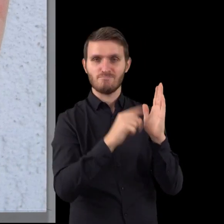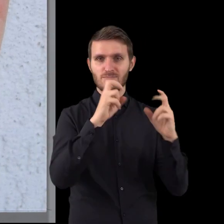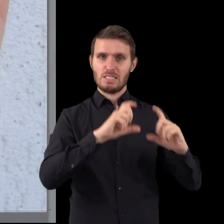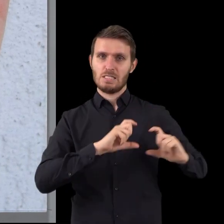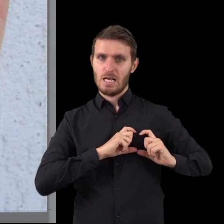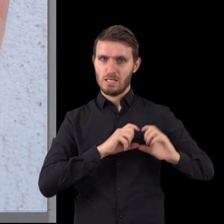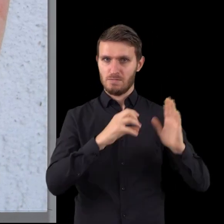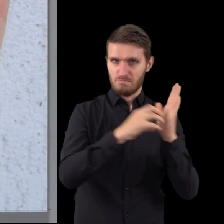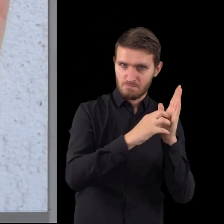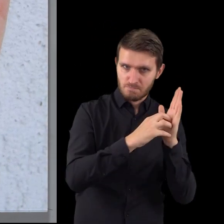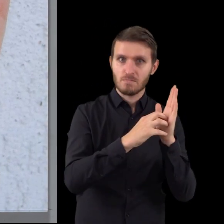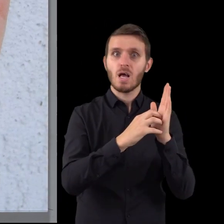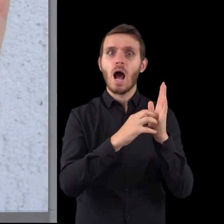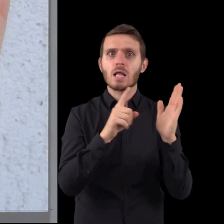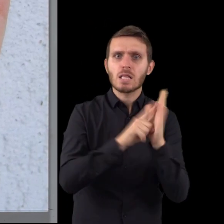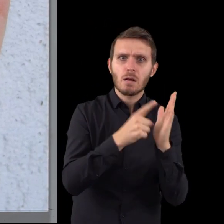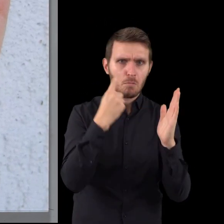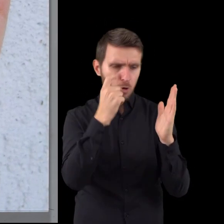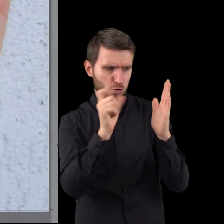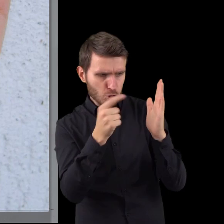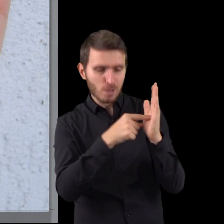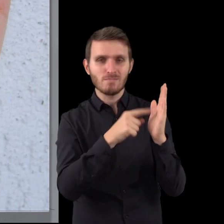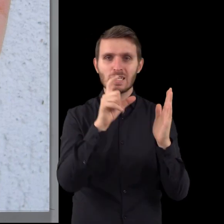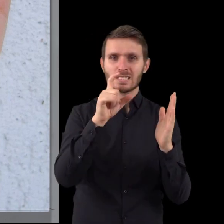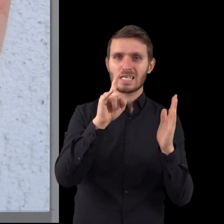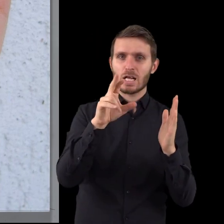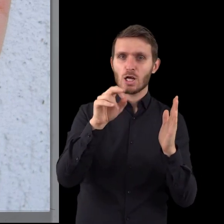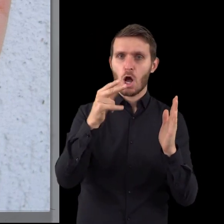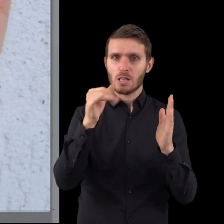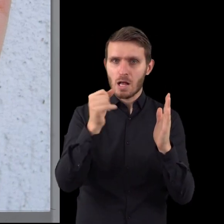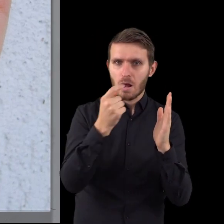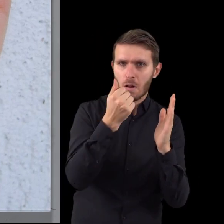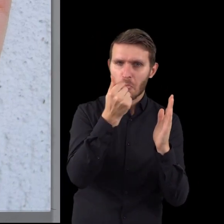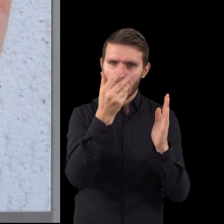Charakteru dodaje mu fakt, że brakuje na nim kilku cyrkonii.